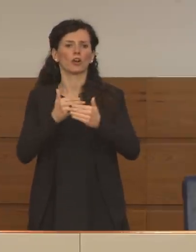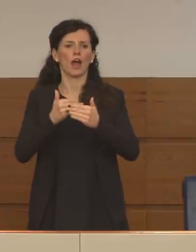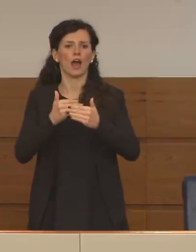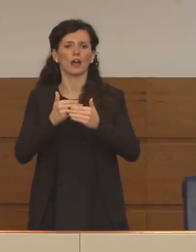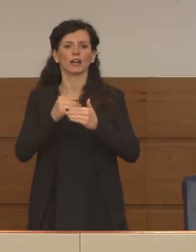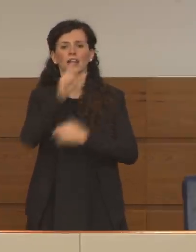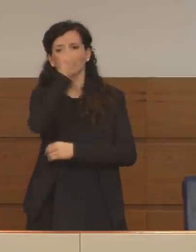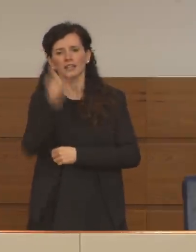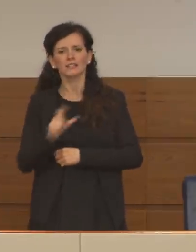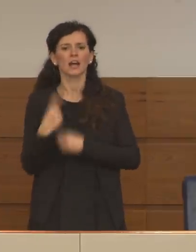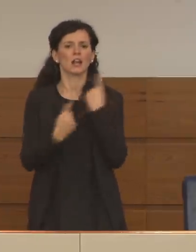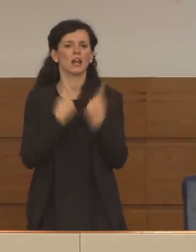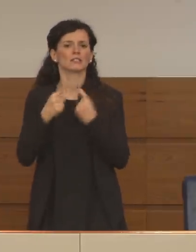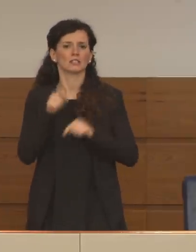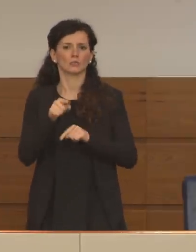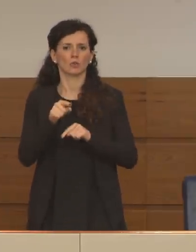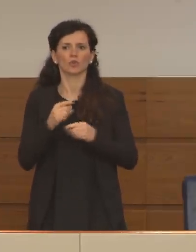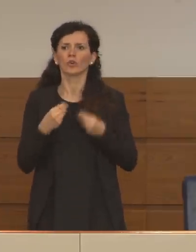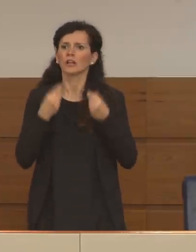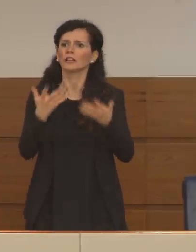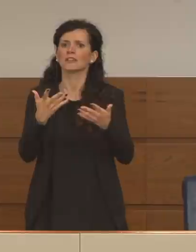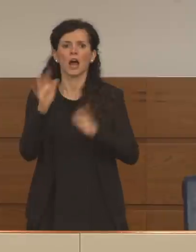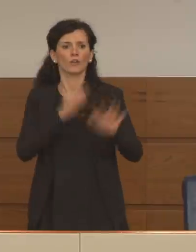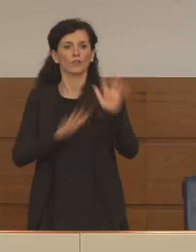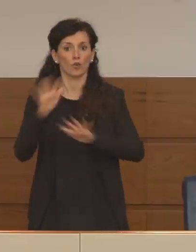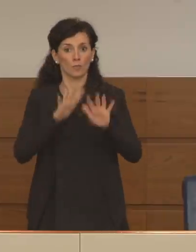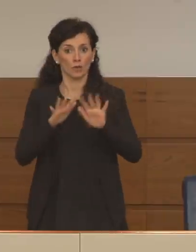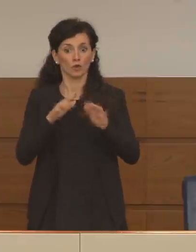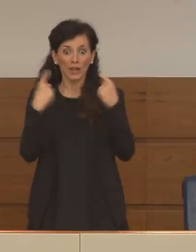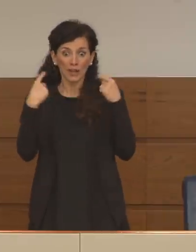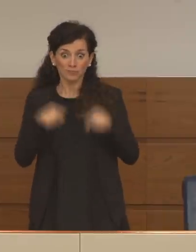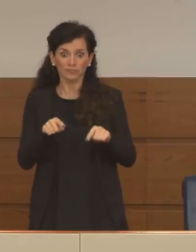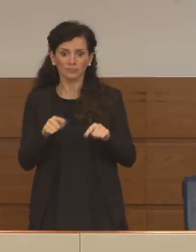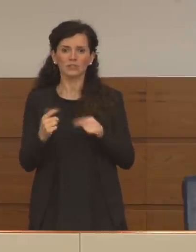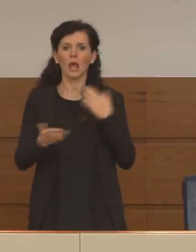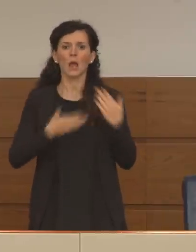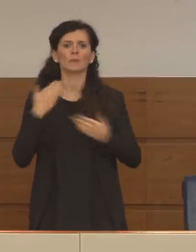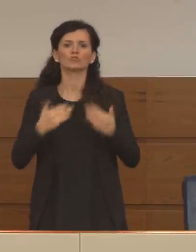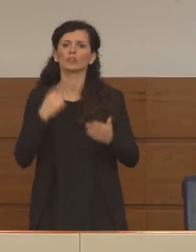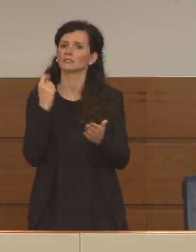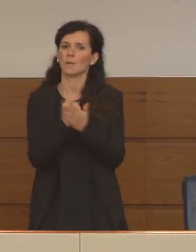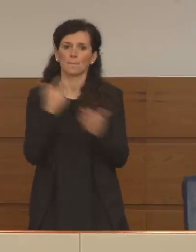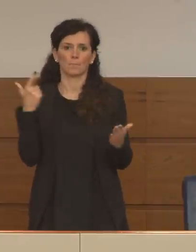Questa è un'emergenza importantissima, mai vista